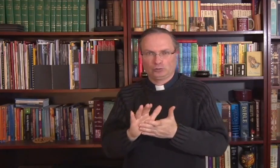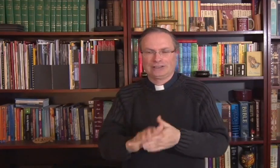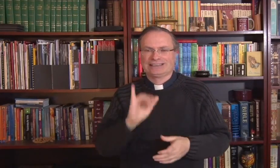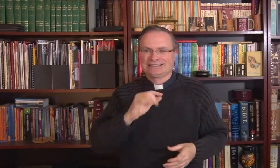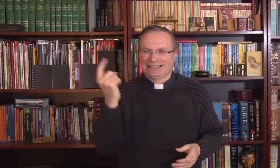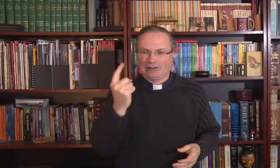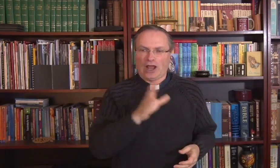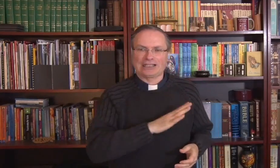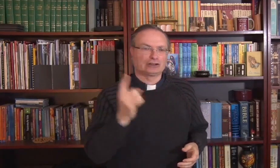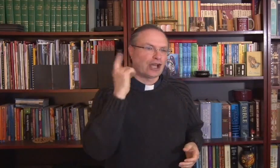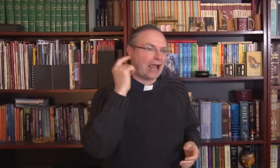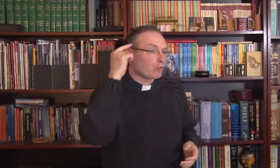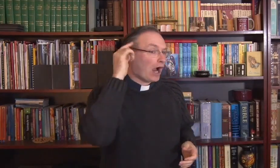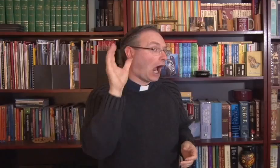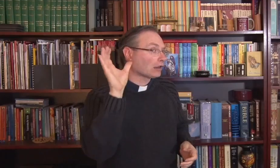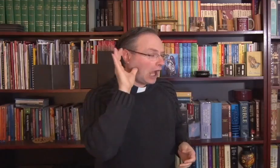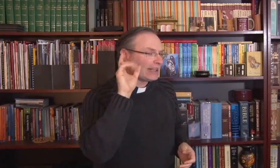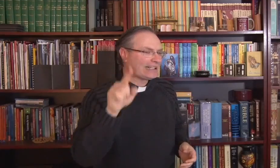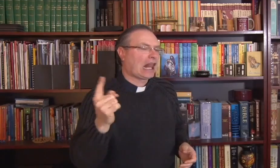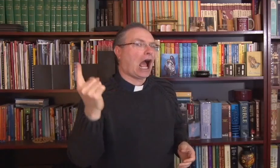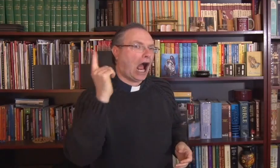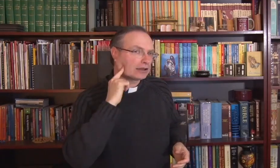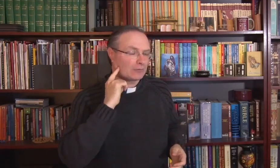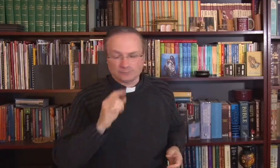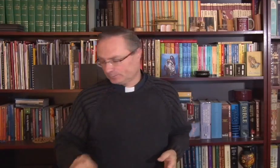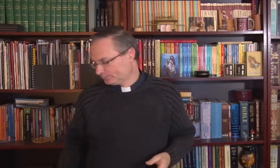[Si quelqu’un a des oreilles pour entendre, qu’il entende.]»